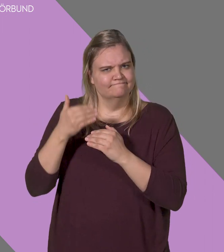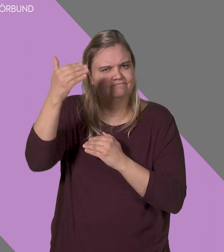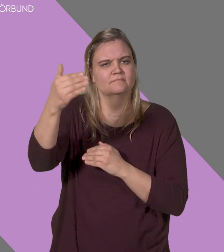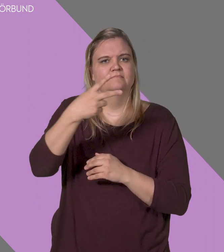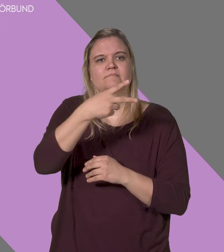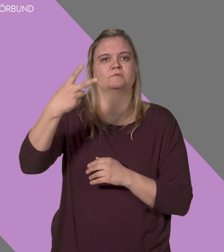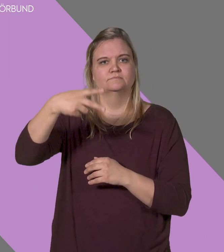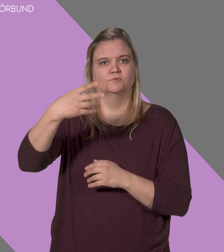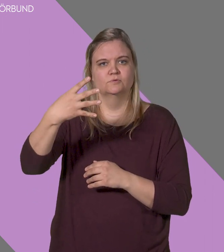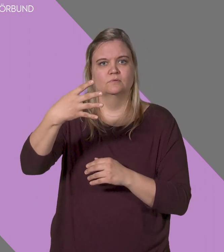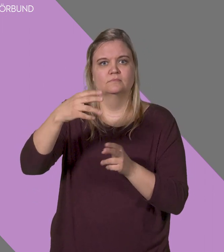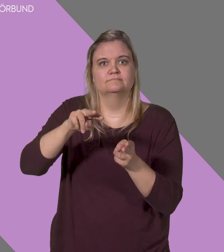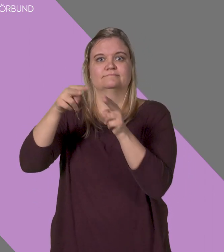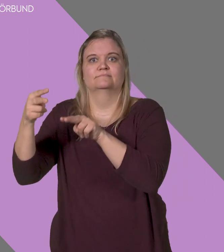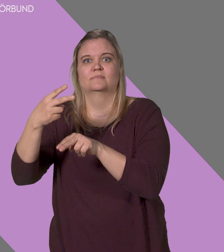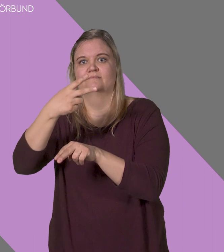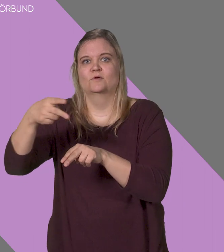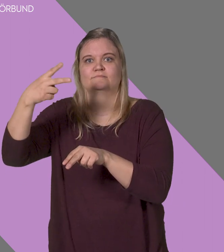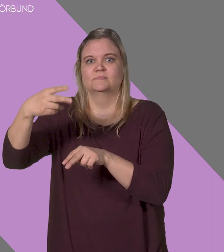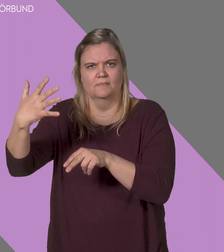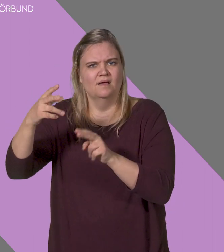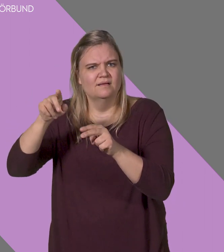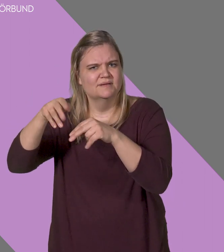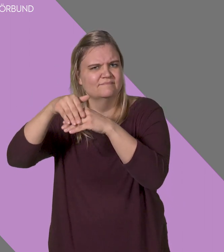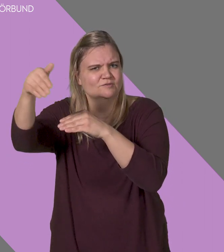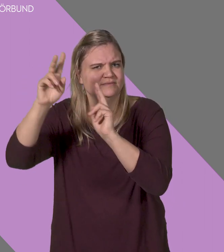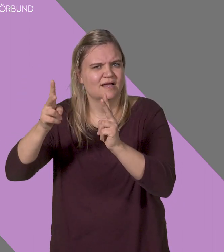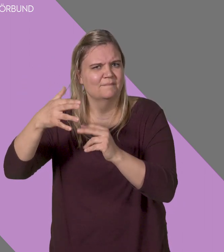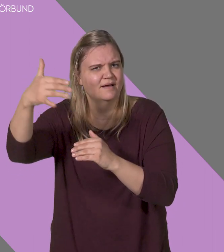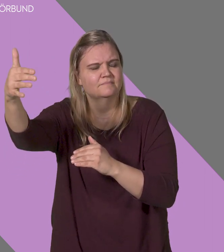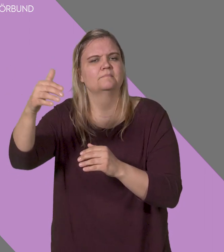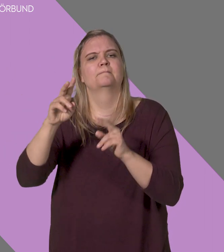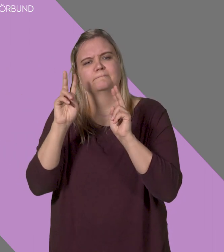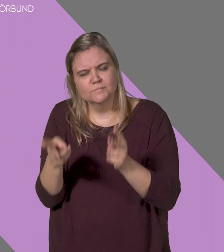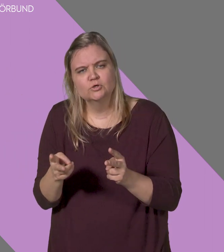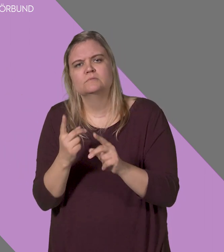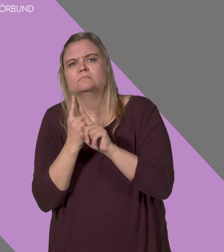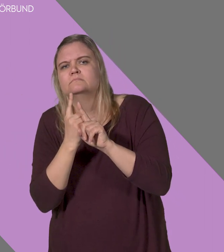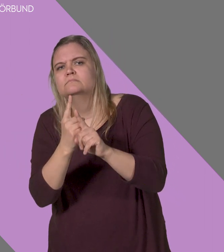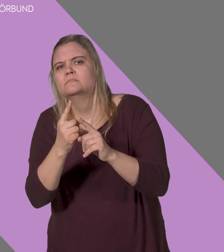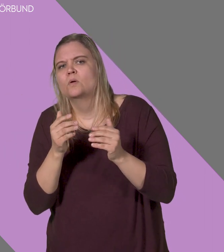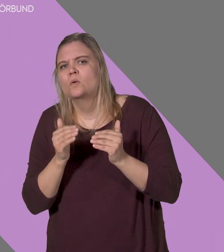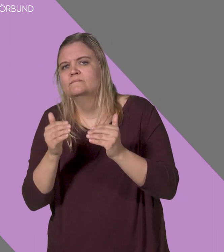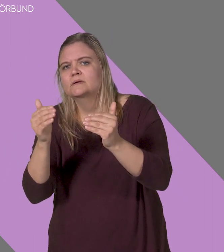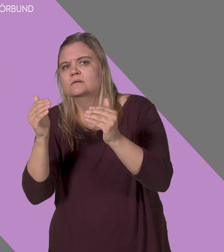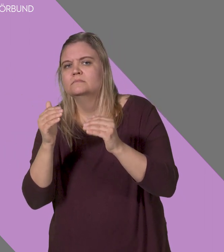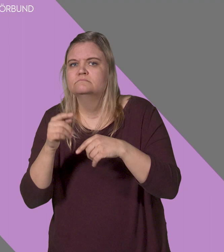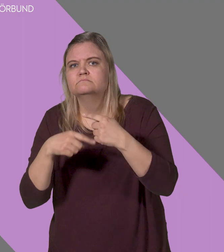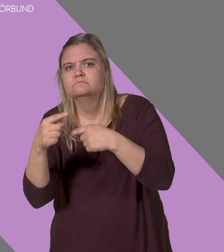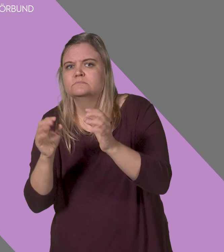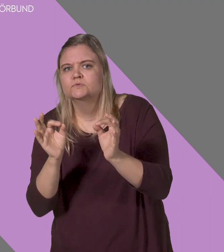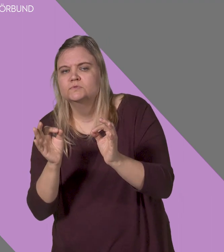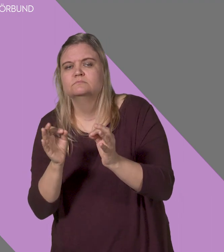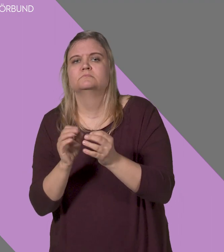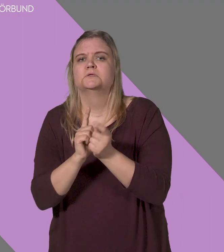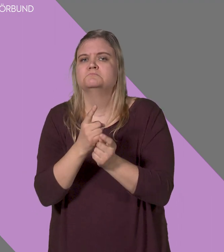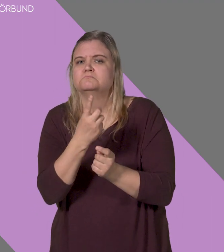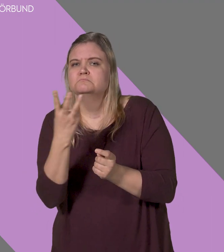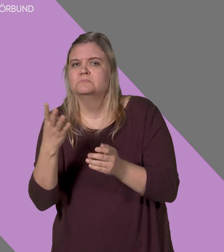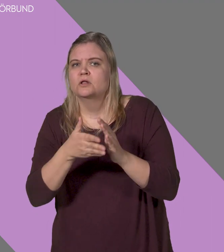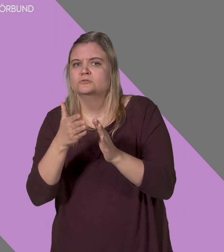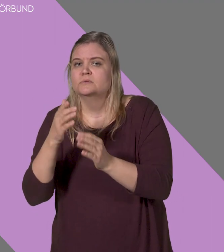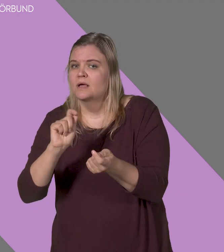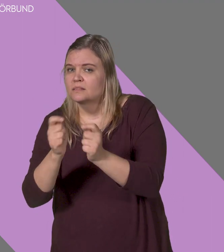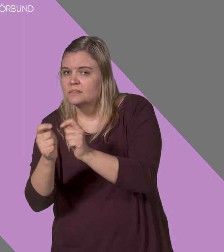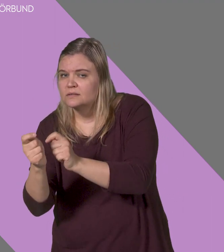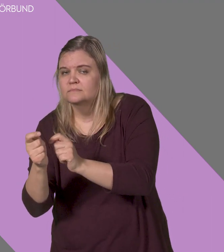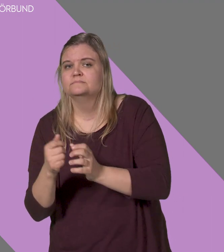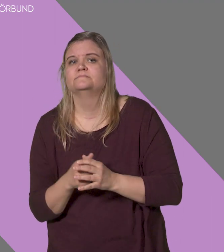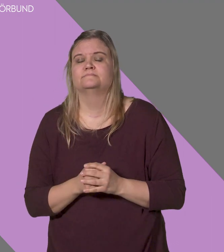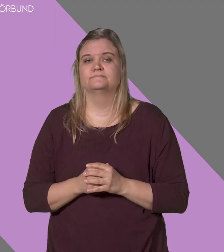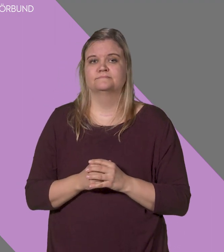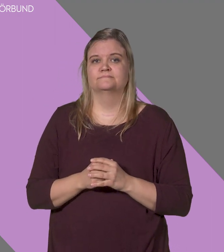under övergångsperioden 2024–2025, följa kommunikationstjänsternas utveckling -